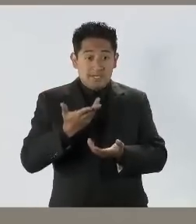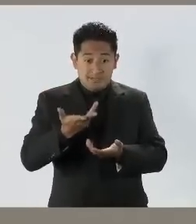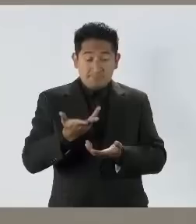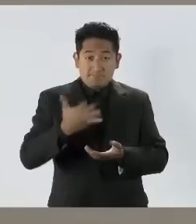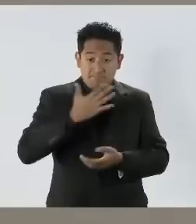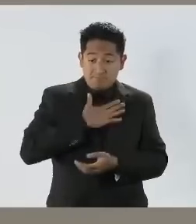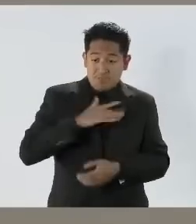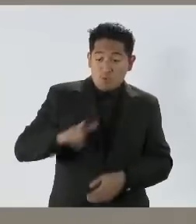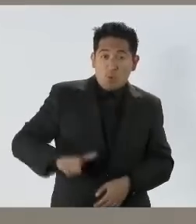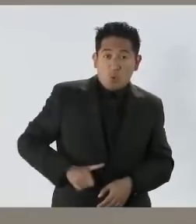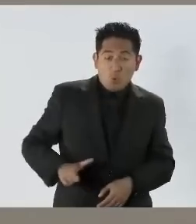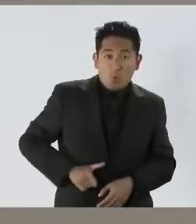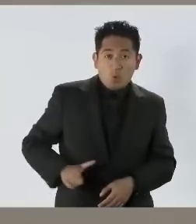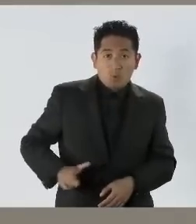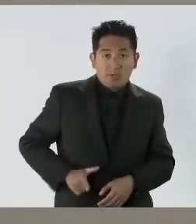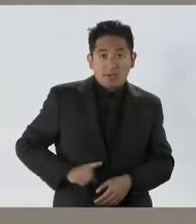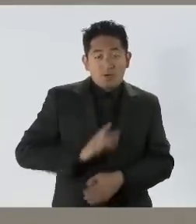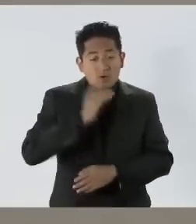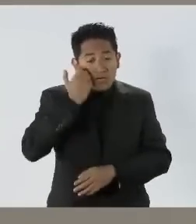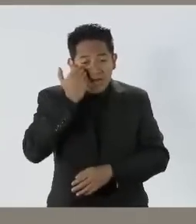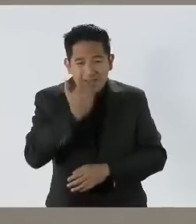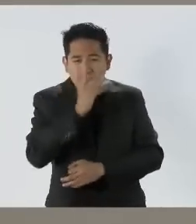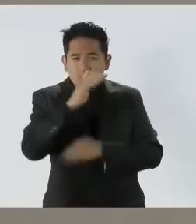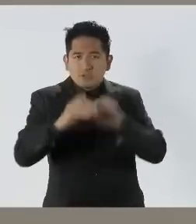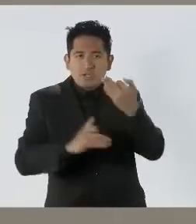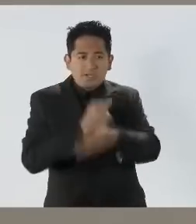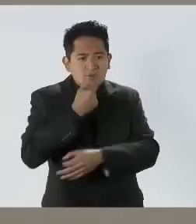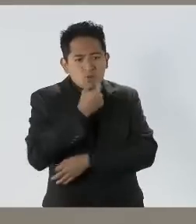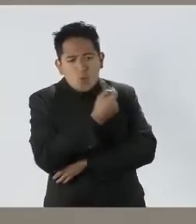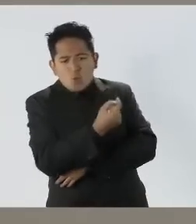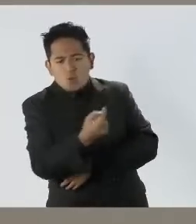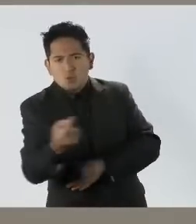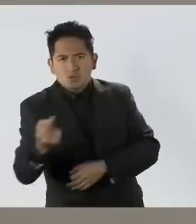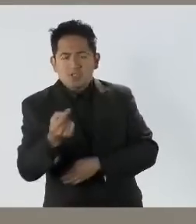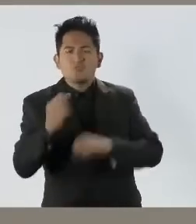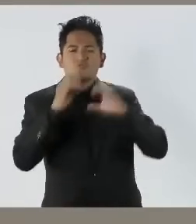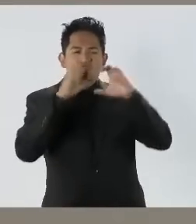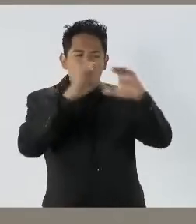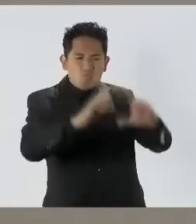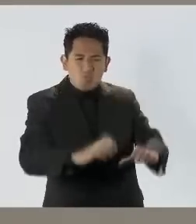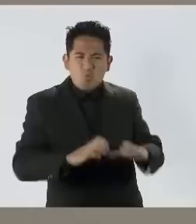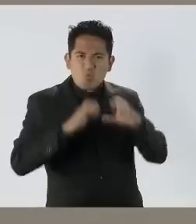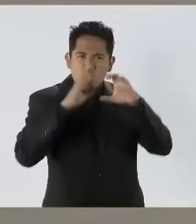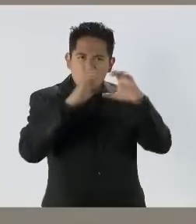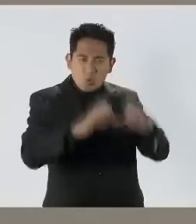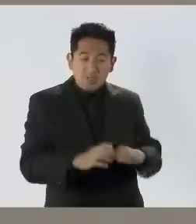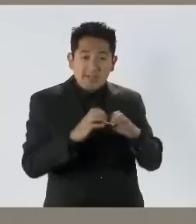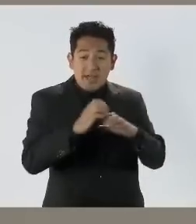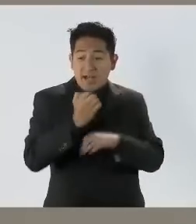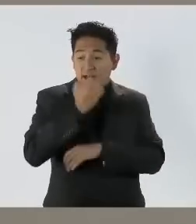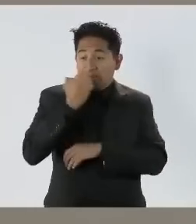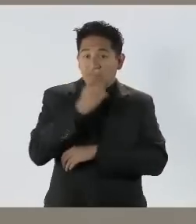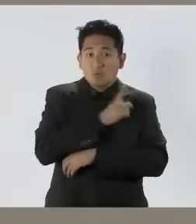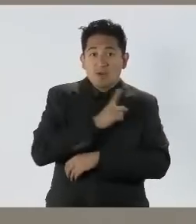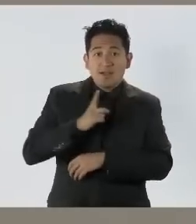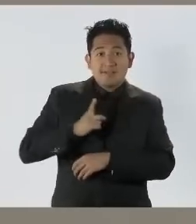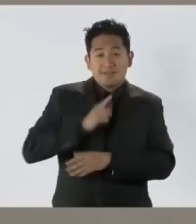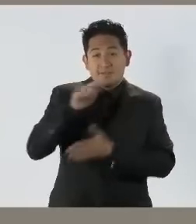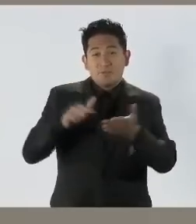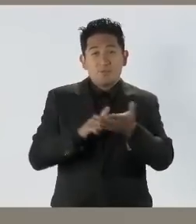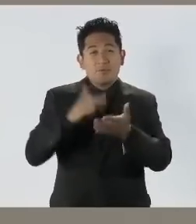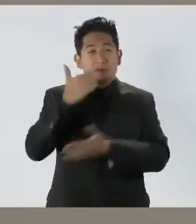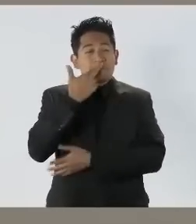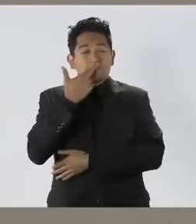feliz Es lo que queremos las escuelas deben ser el mejor espacio Público de nuestras colonias